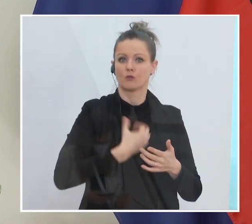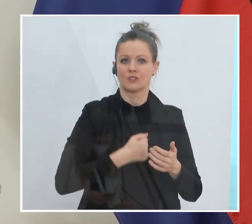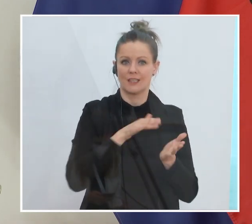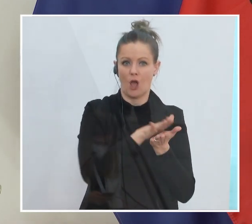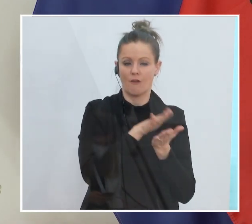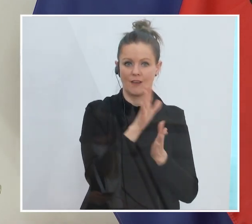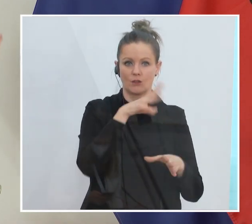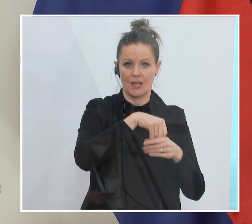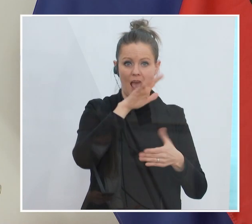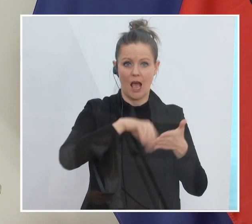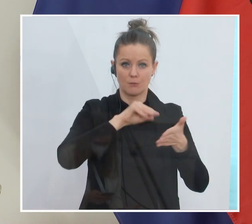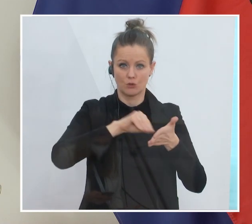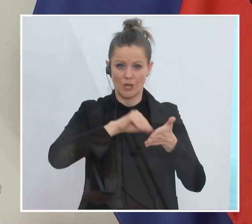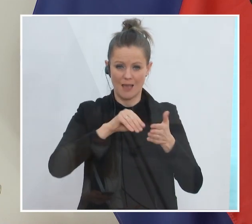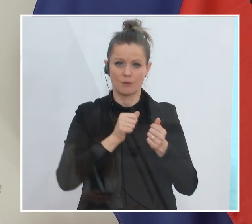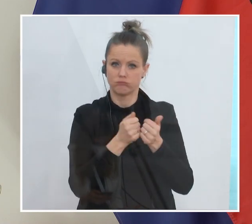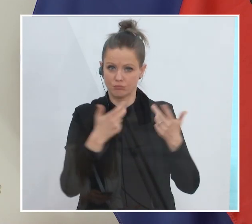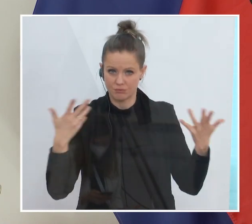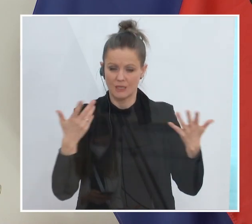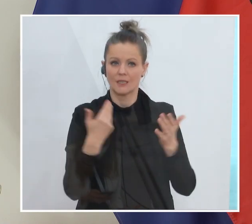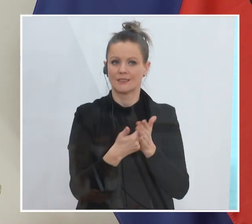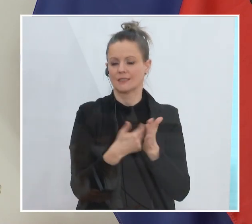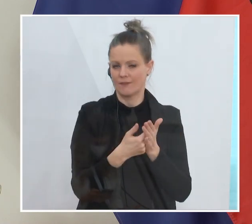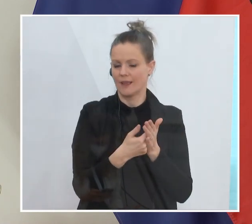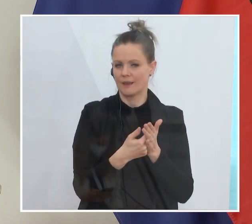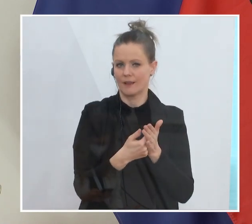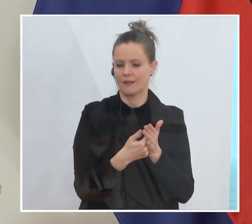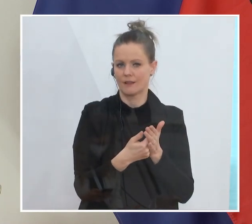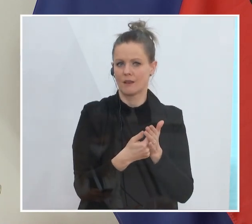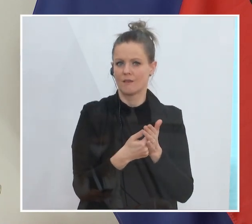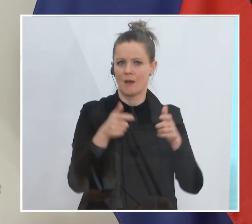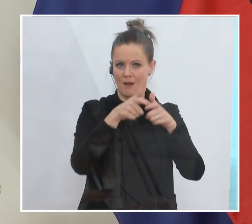Abschreibungen und dergleichen. Also es ist schon ein sehr umfassendes Paket an Wirtschaftshilfen,